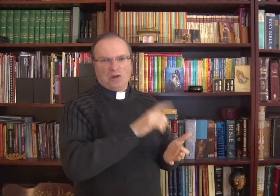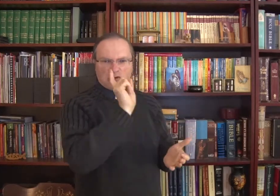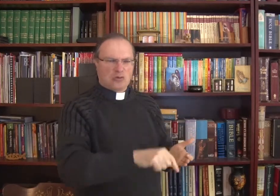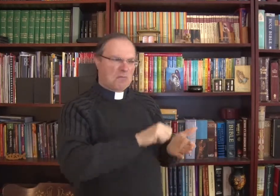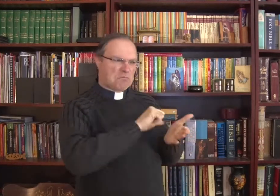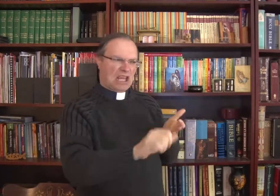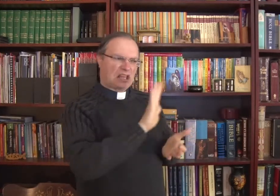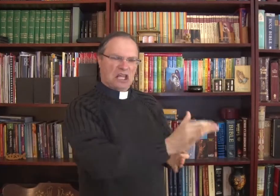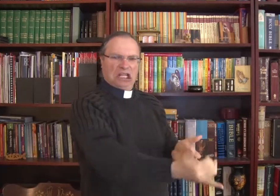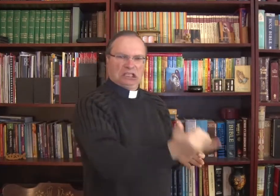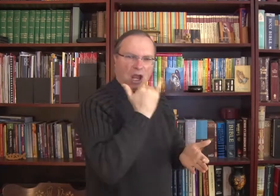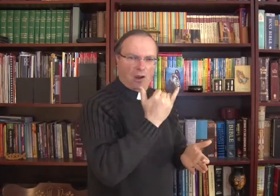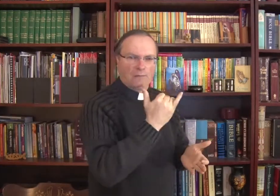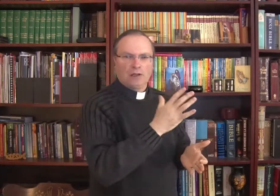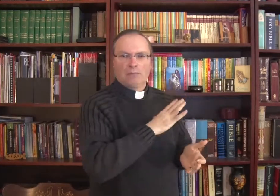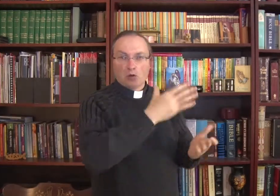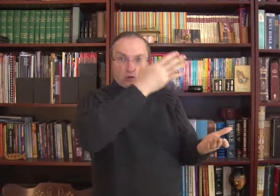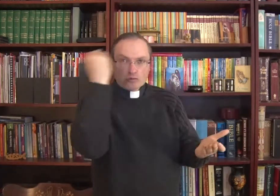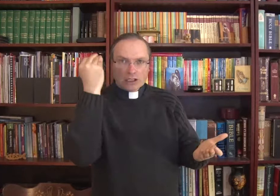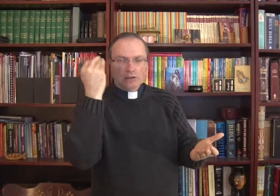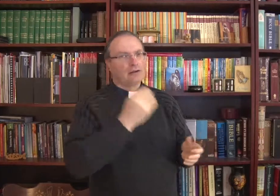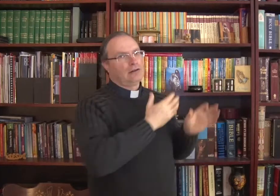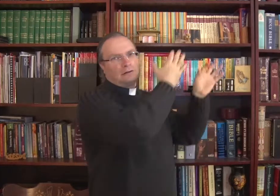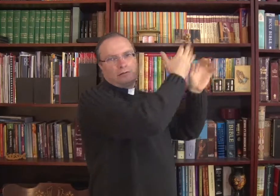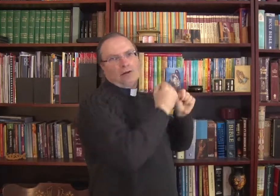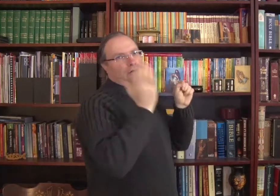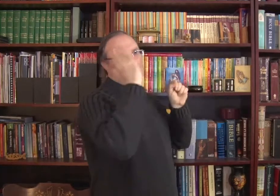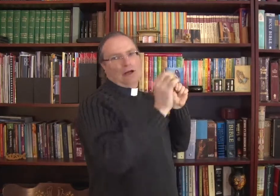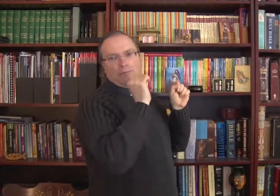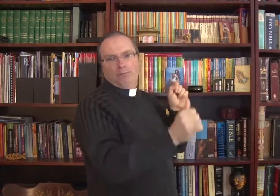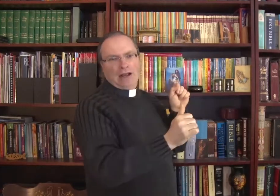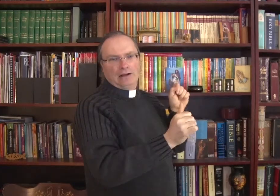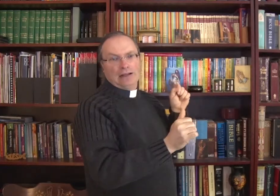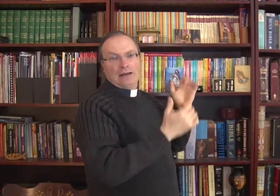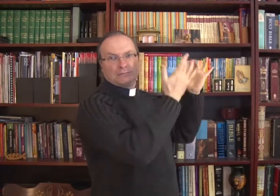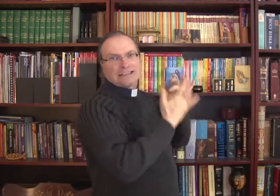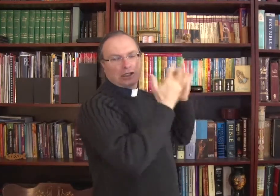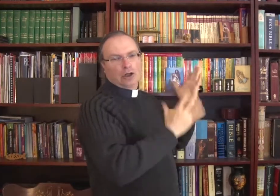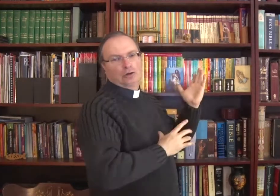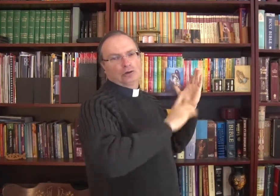Il doit payer ses torts, mais il oublie qu’il ne recevra pas la miséricorde de Dieu